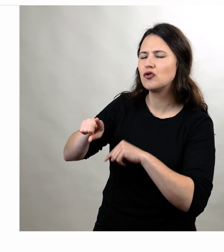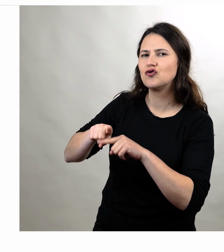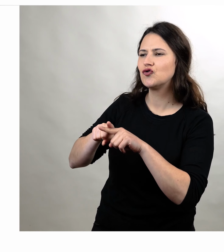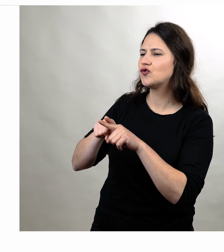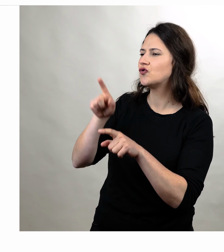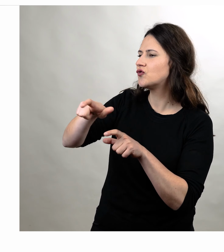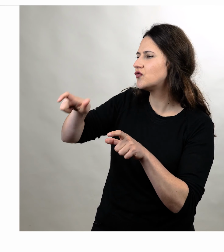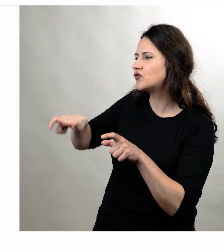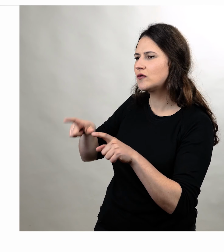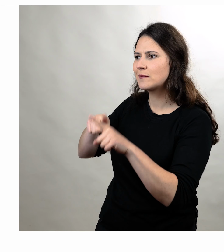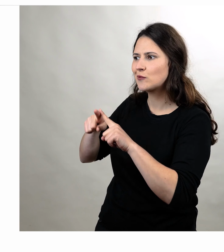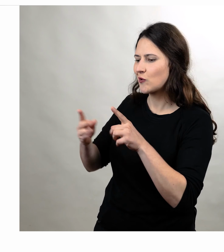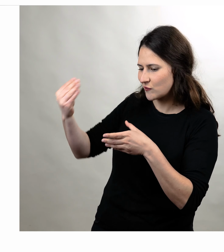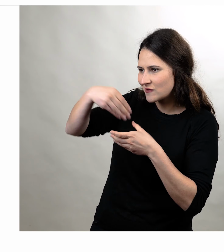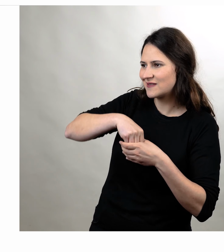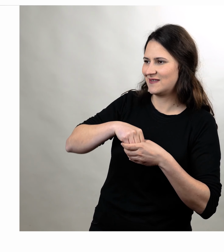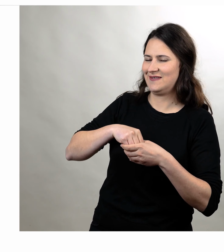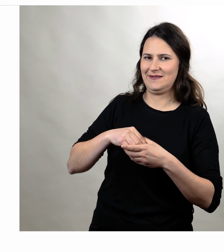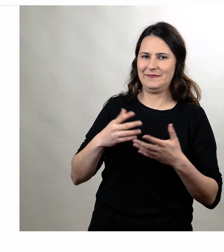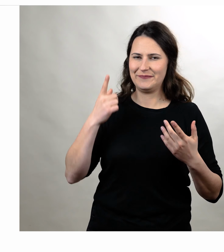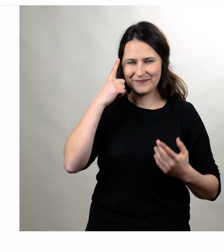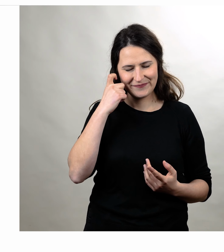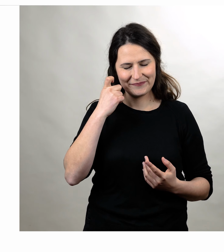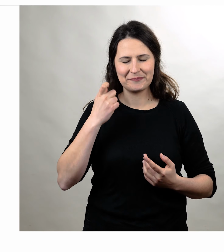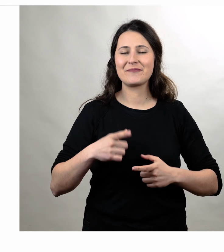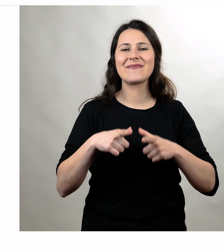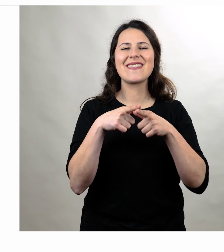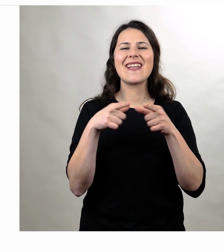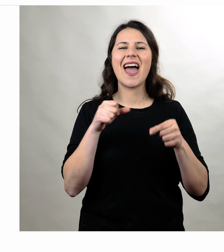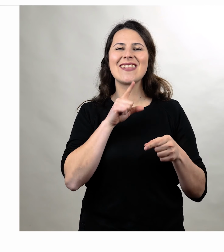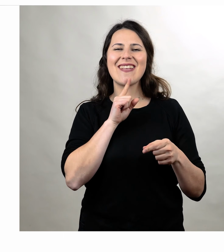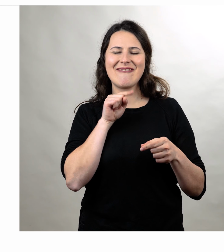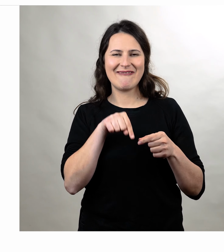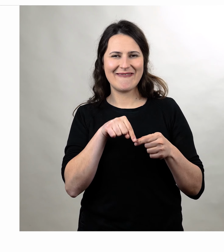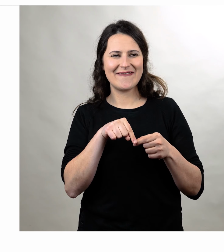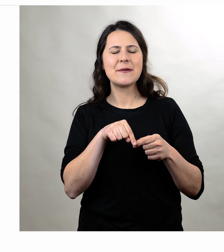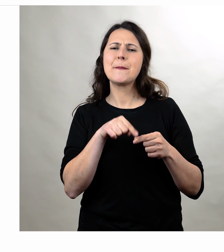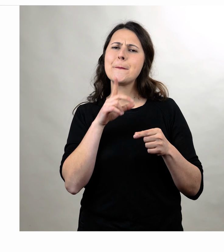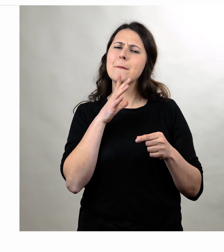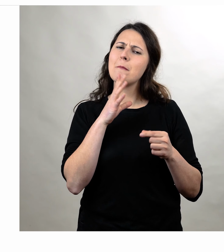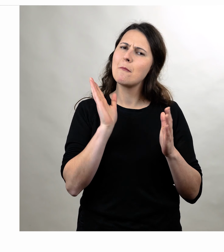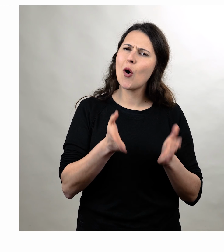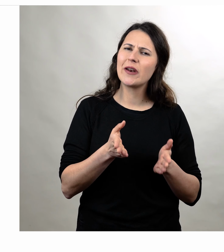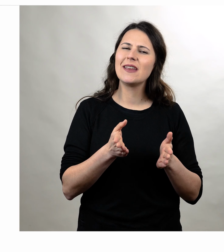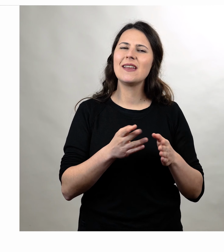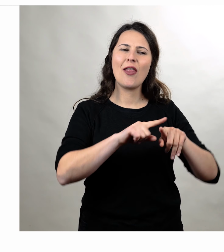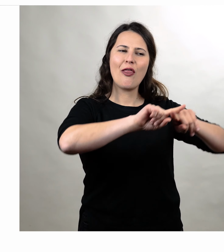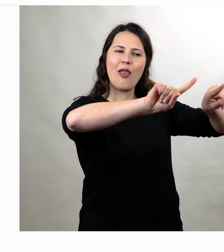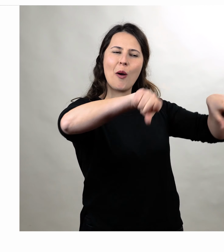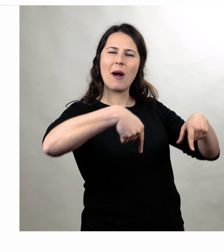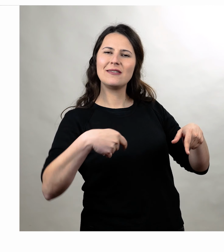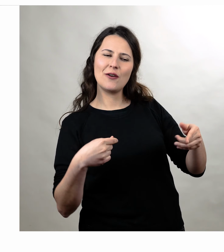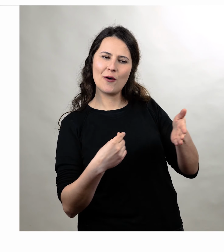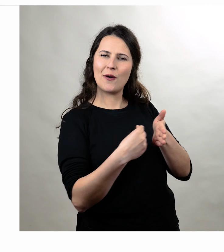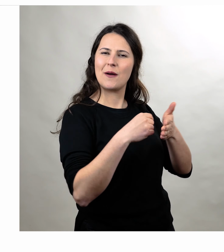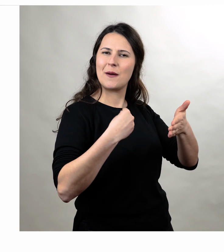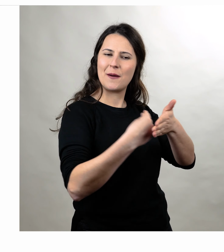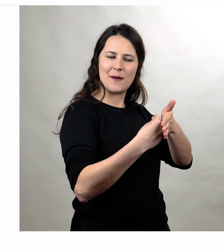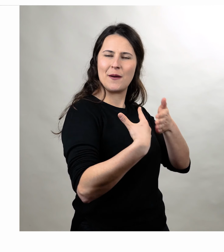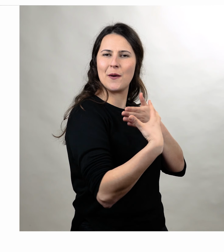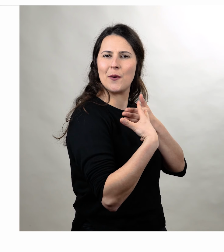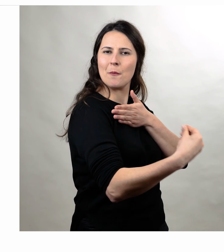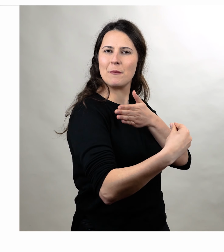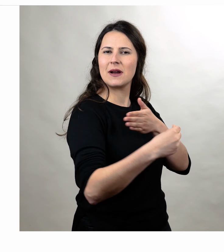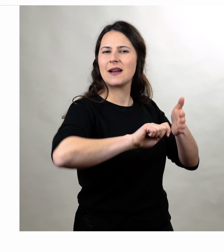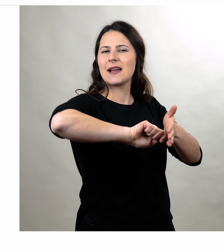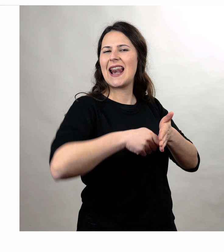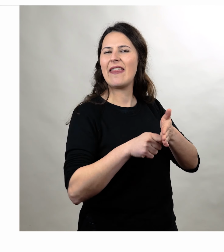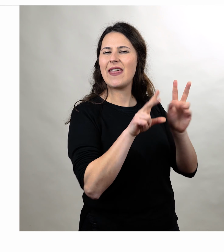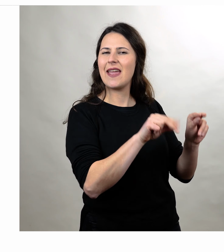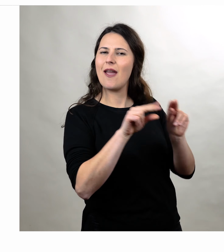Οι κάρτες ταυτοποίησης χρησιμοποιούνται επίσης ως κλειδιά στα δωμάτια των επιβατών.